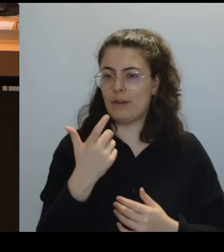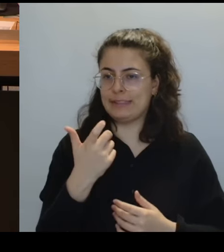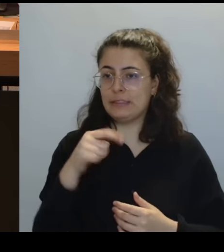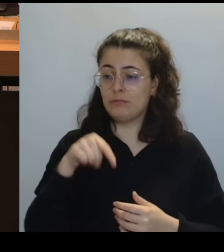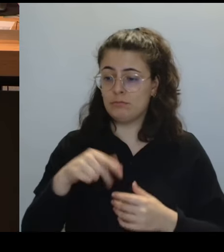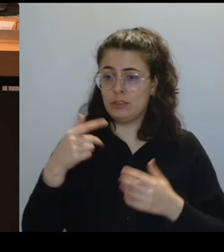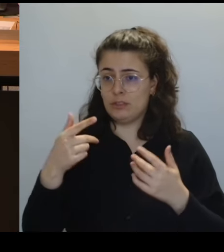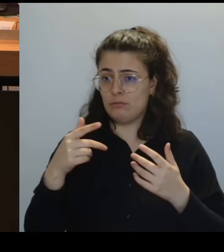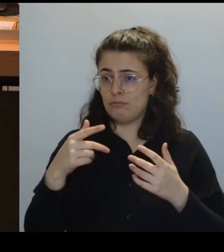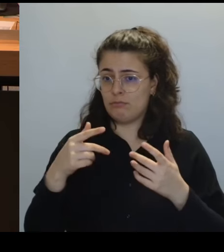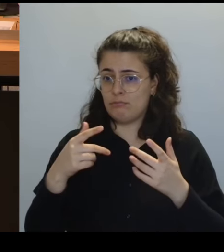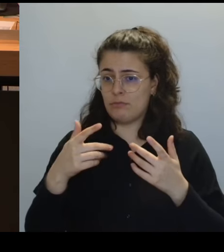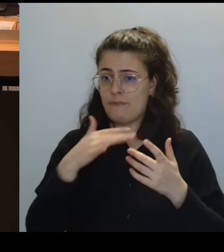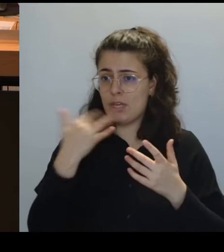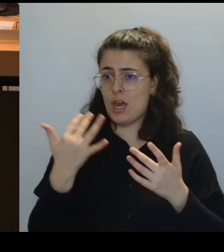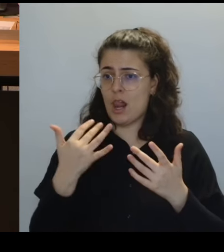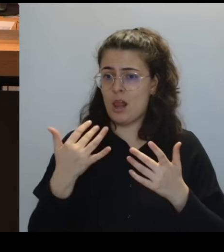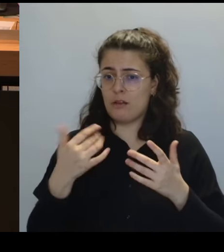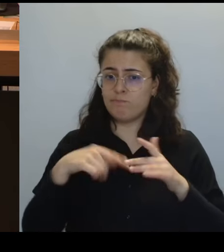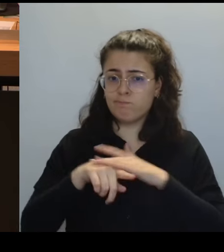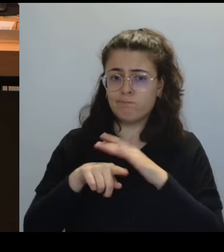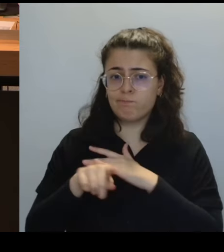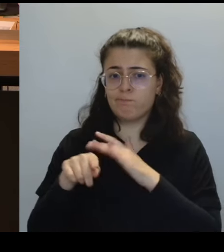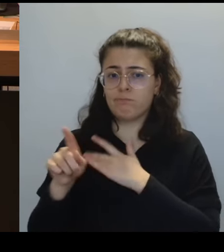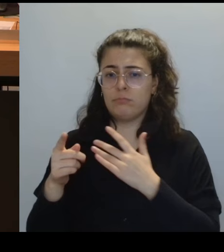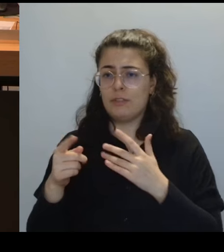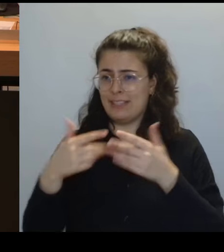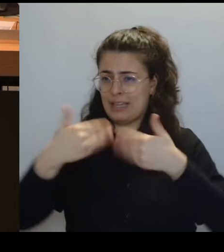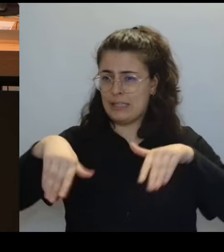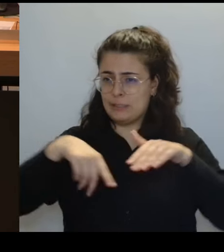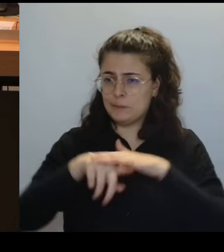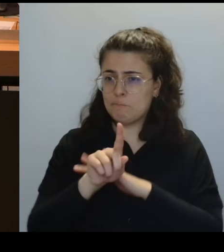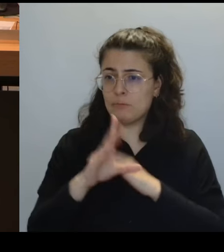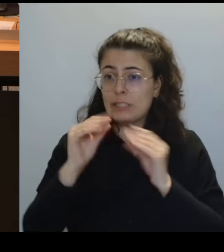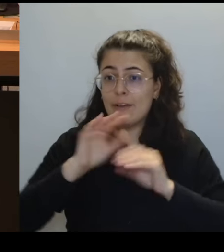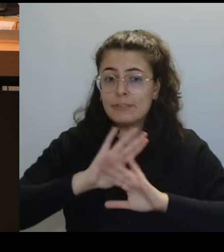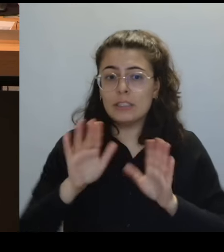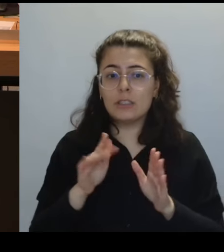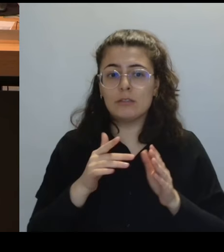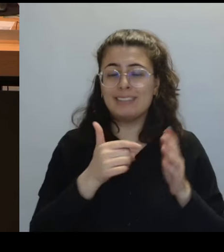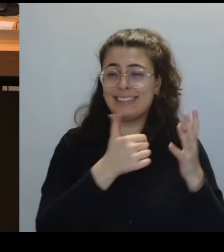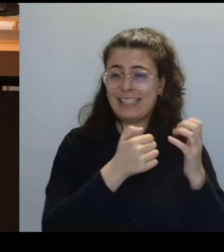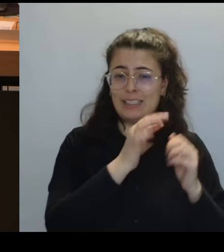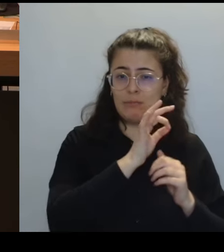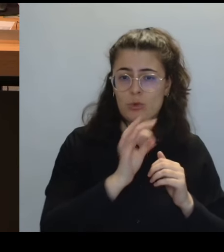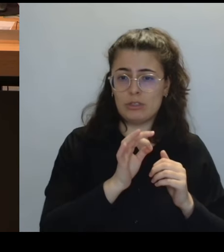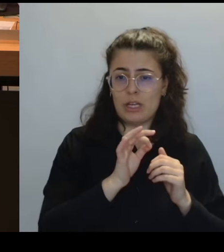mehr als 60 % von über 20.000 monatlich auf 7.300 zurückgegangen.